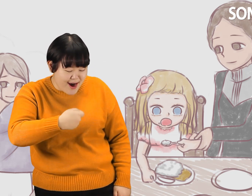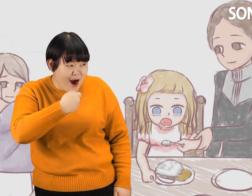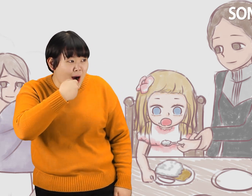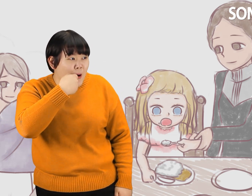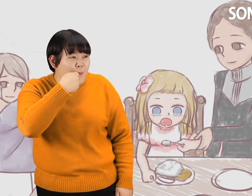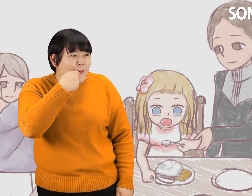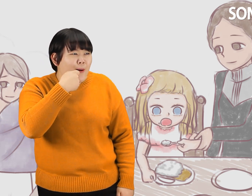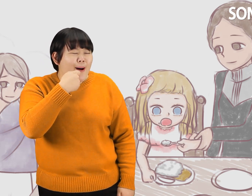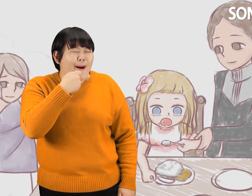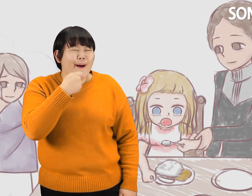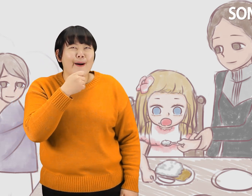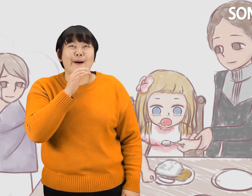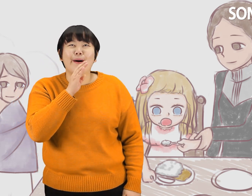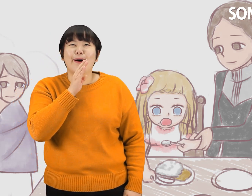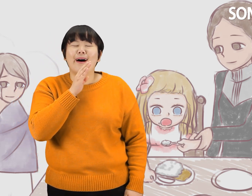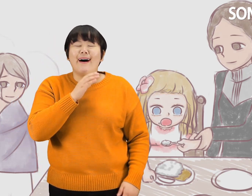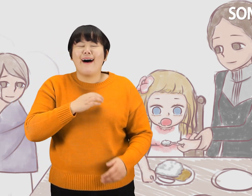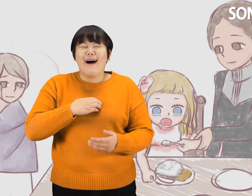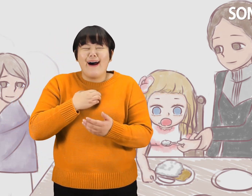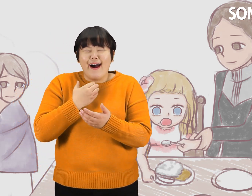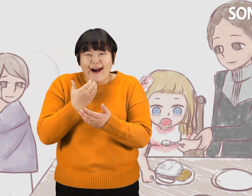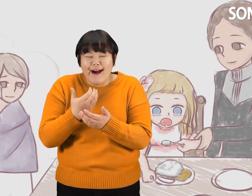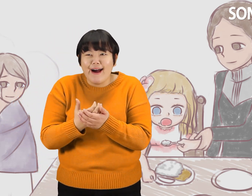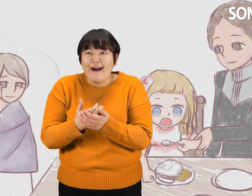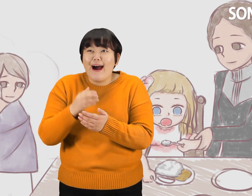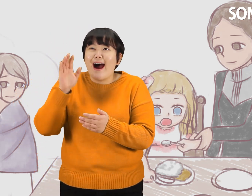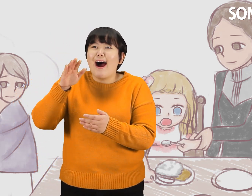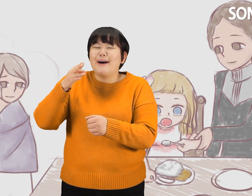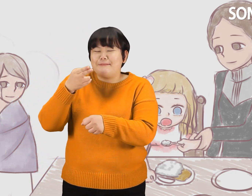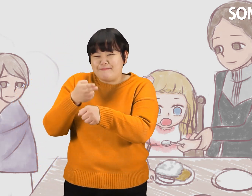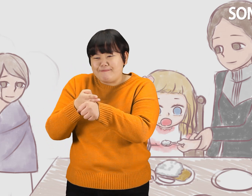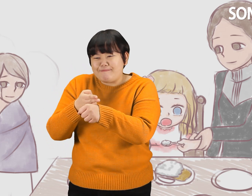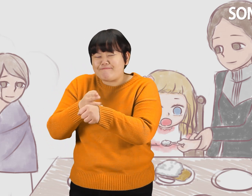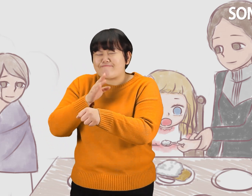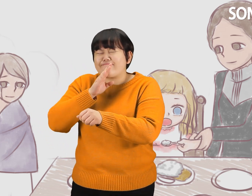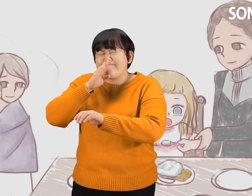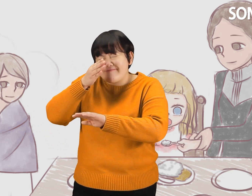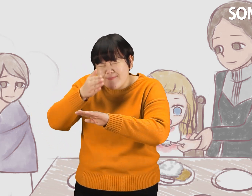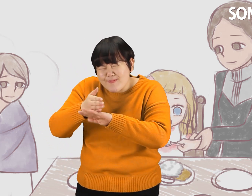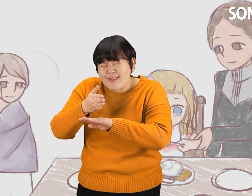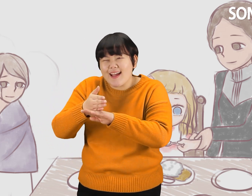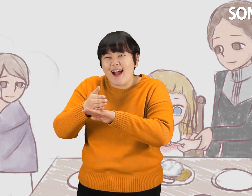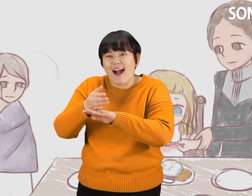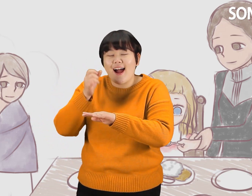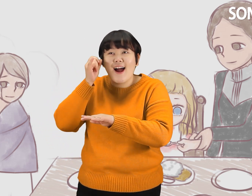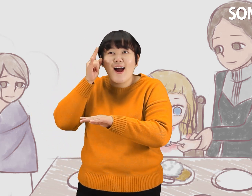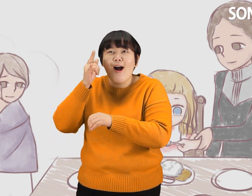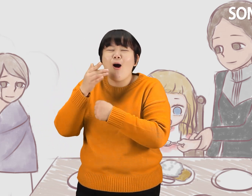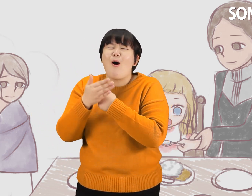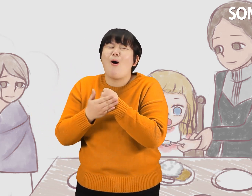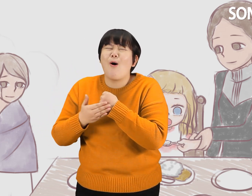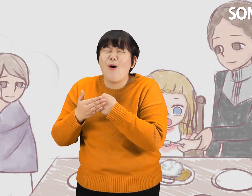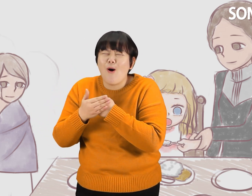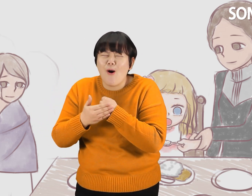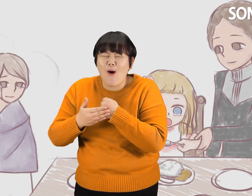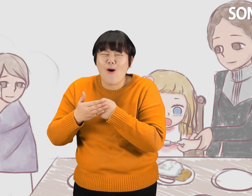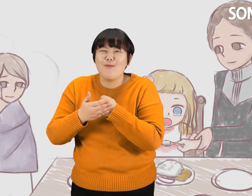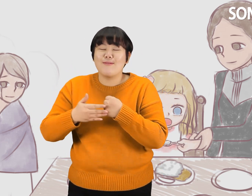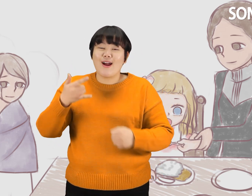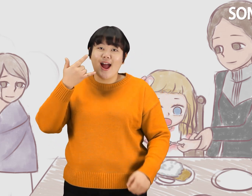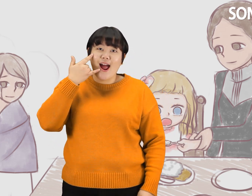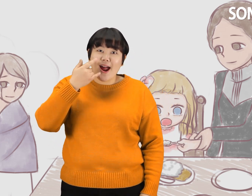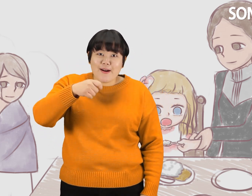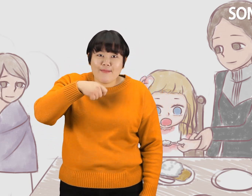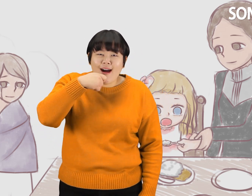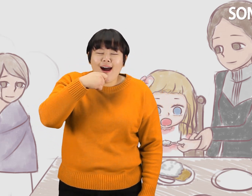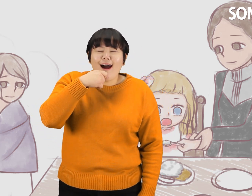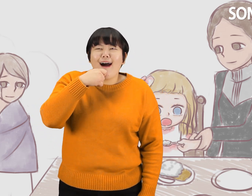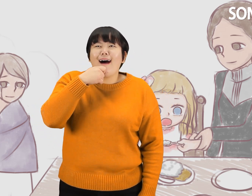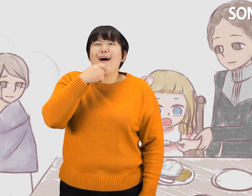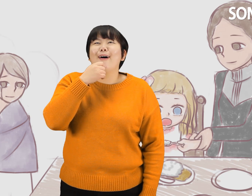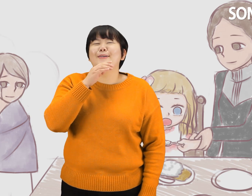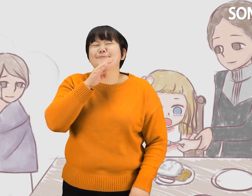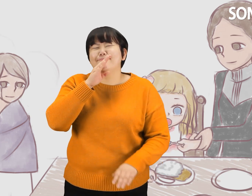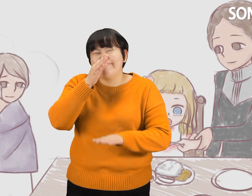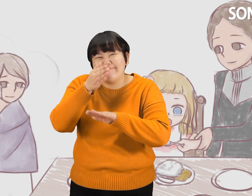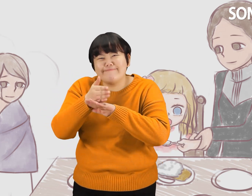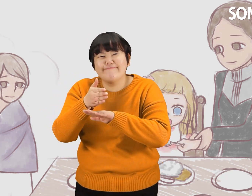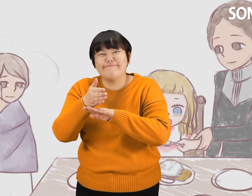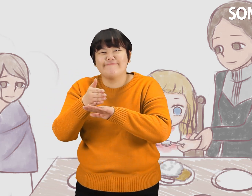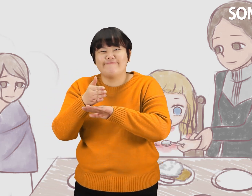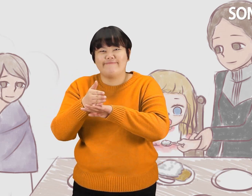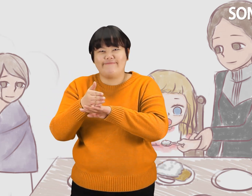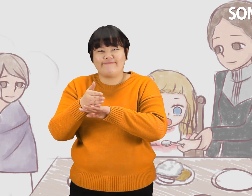「ヘレンがスプーンで食事をしながら...すべてがサリバン先生のおかげです。 "